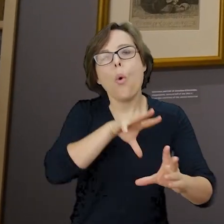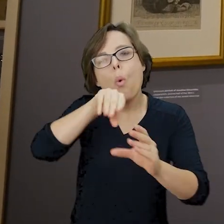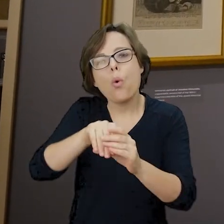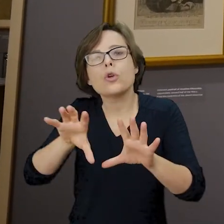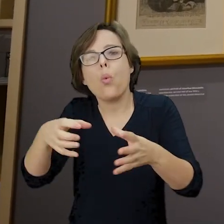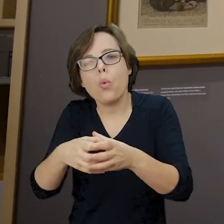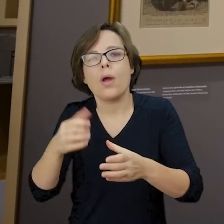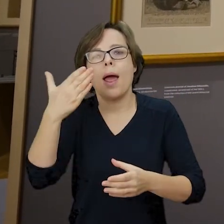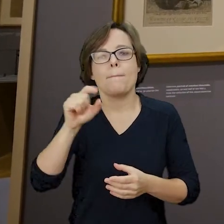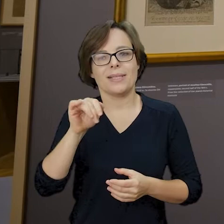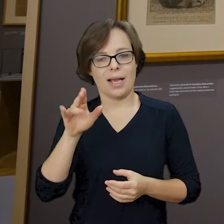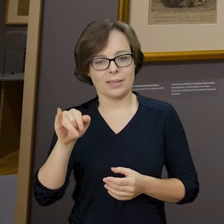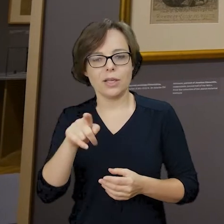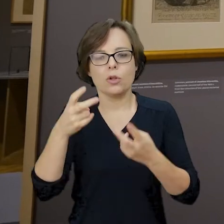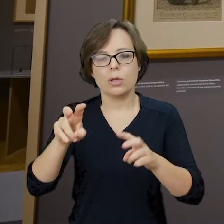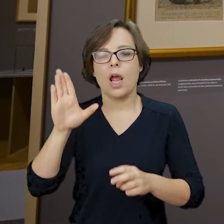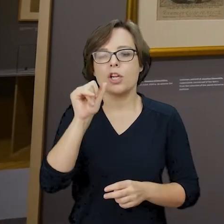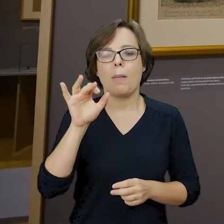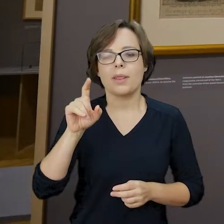zapoczątkowanym przez Szabtaja Cwi.